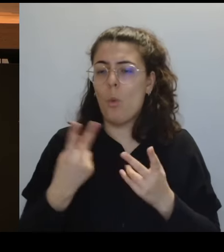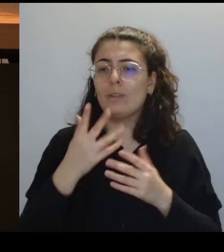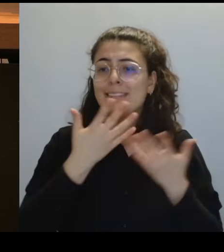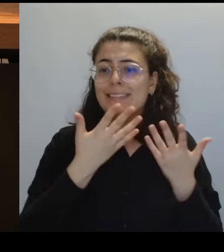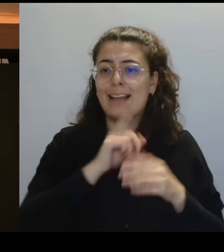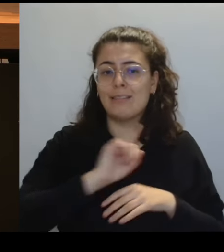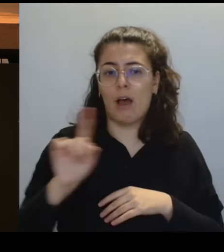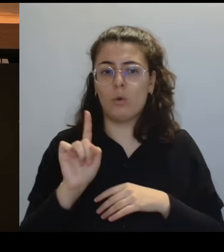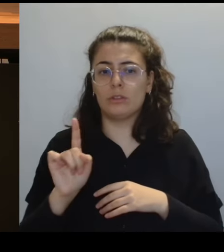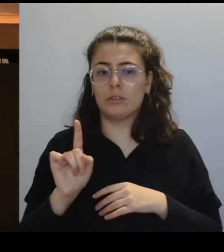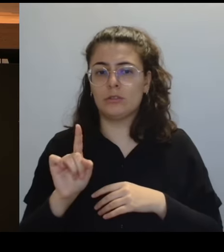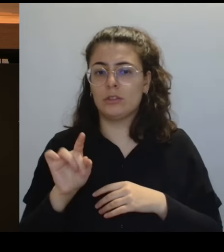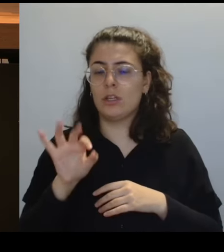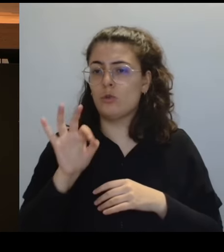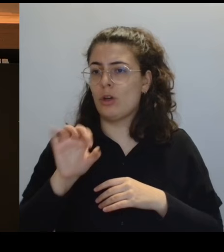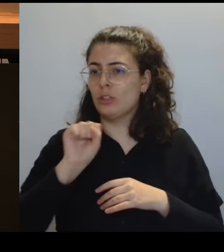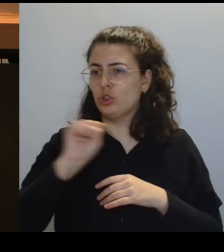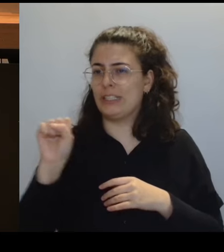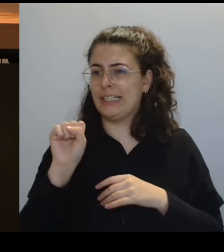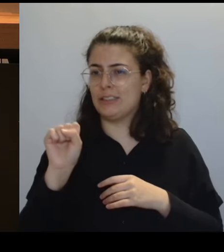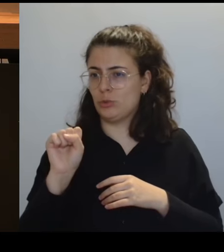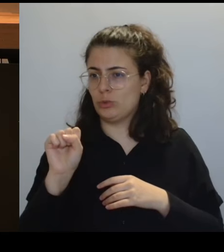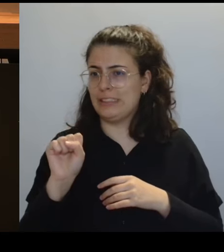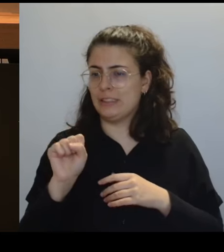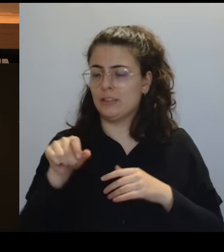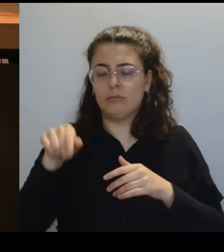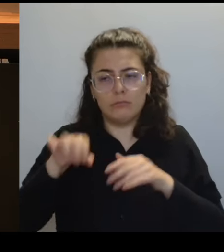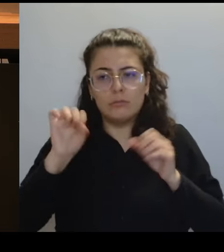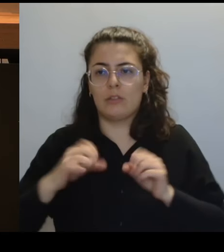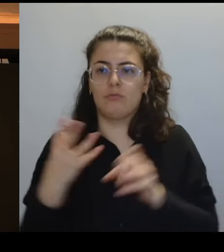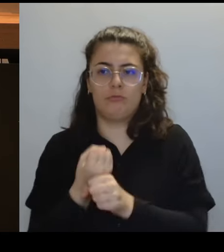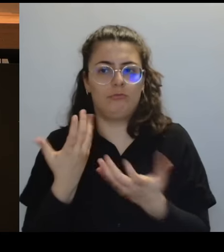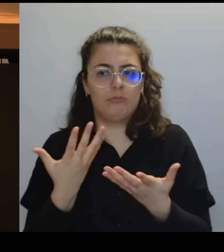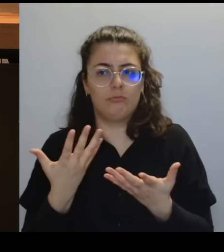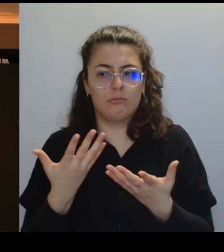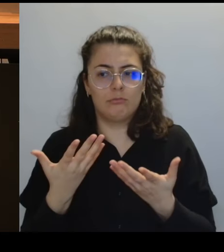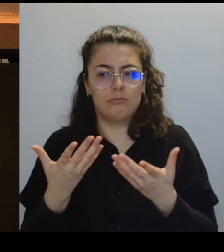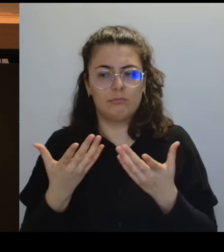Stickoxide vermeiden. Würden die Grenzwerte der WHO bereits